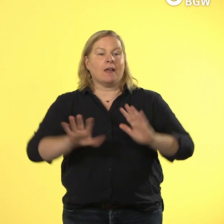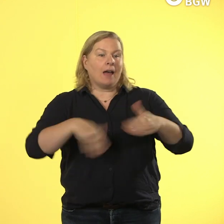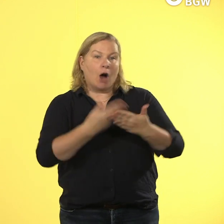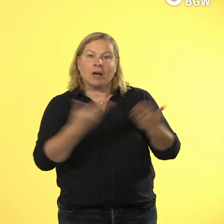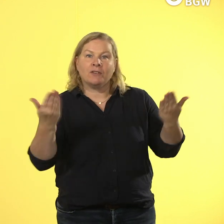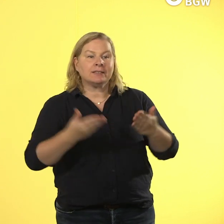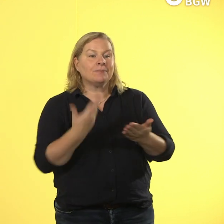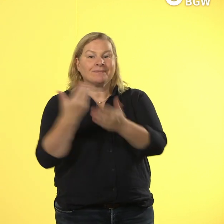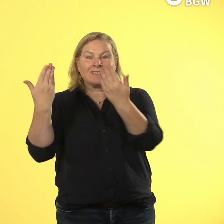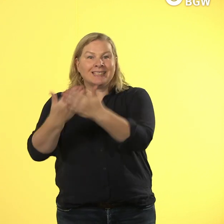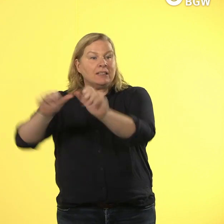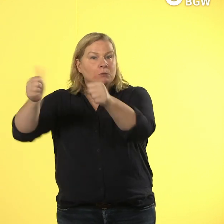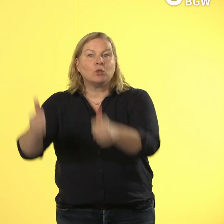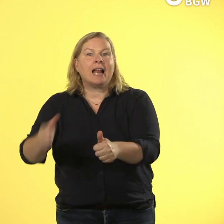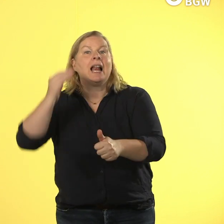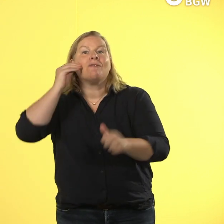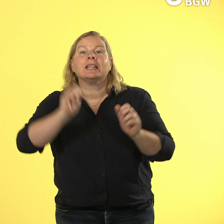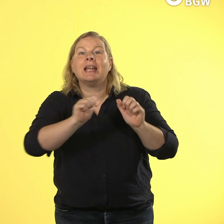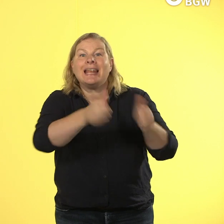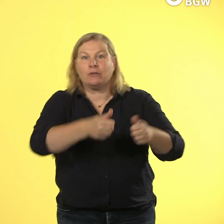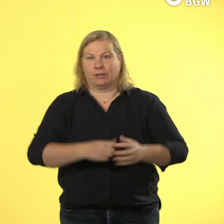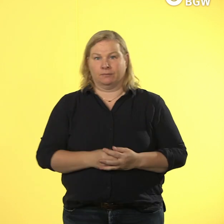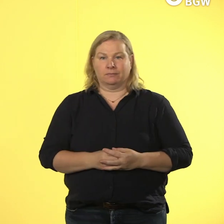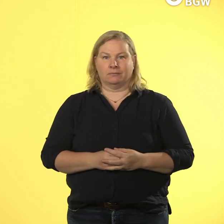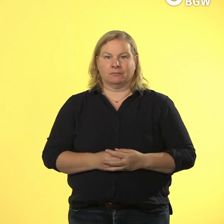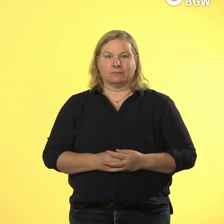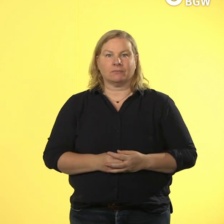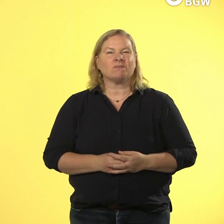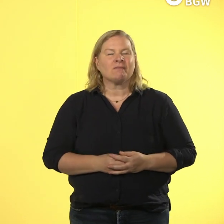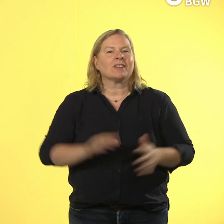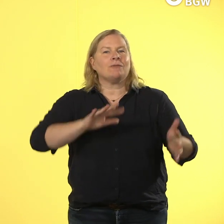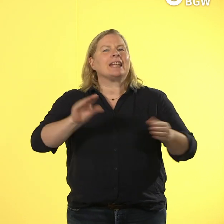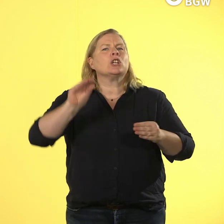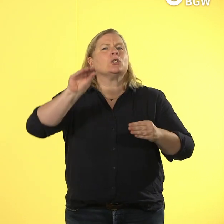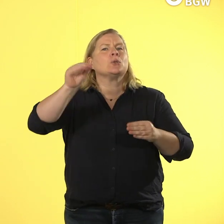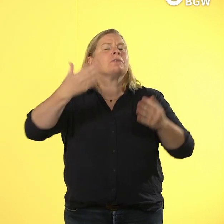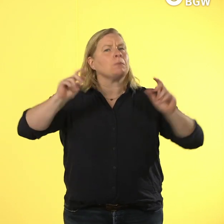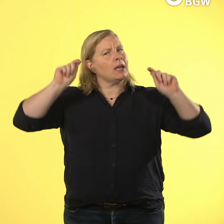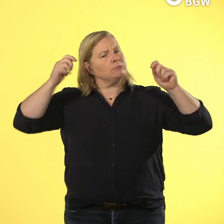vielleicht in Zukunft etwas gelassener zu sein? Und das ist mit "unbewusste Hindernisse" gemeint, aufgrund zu viel Stress.